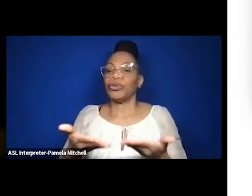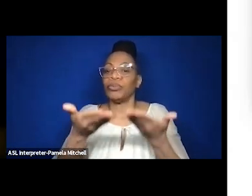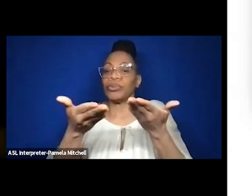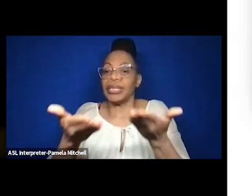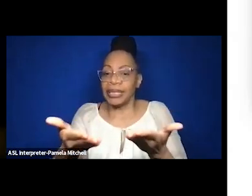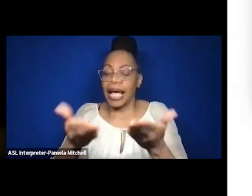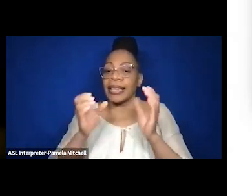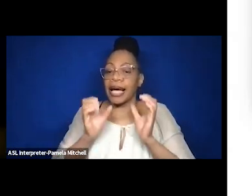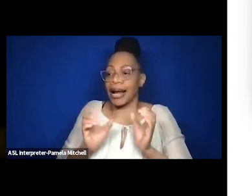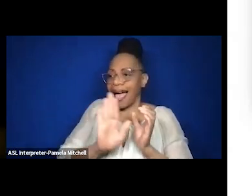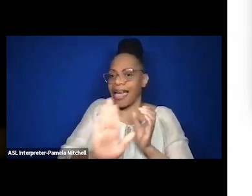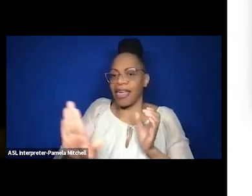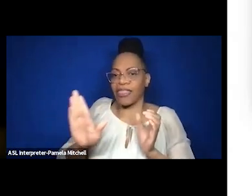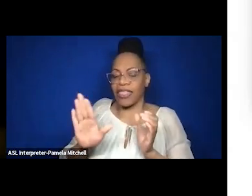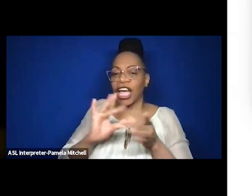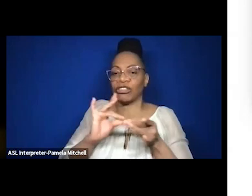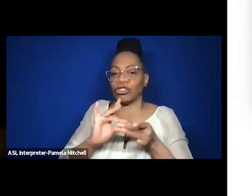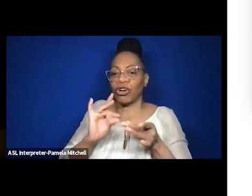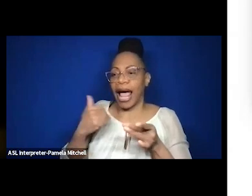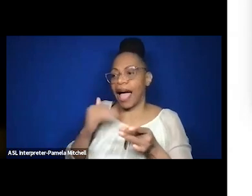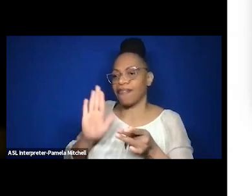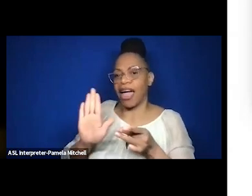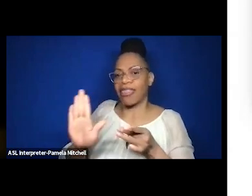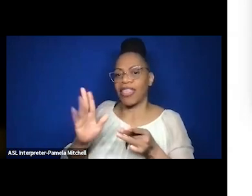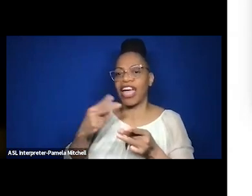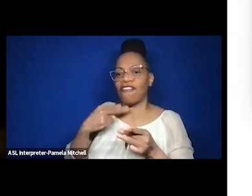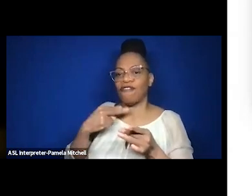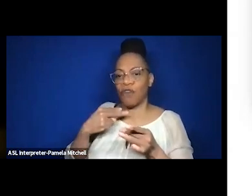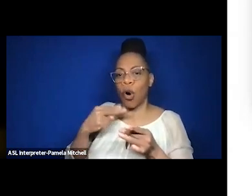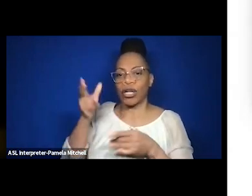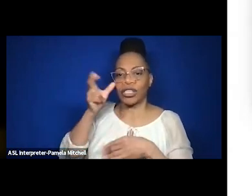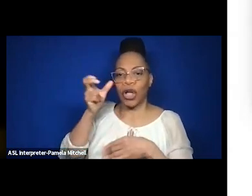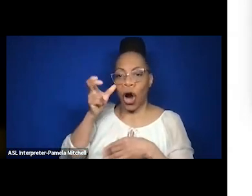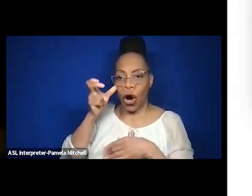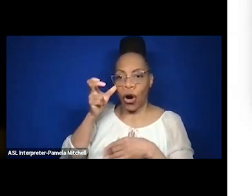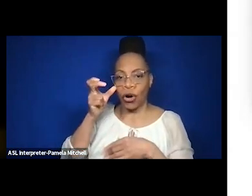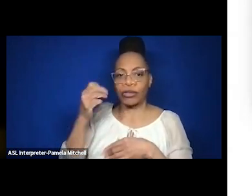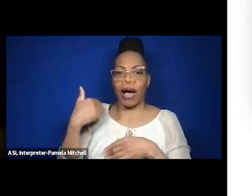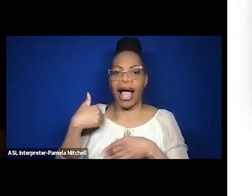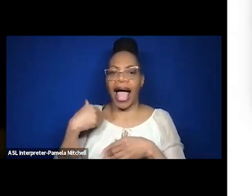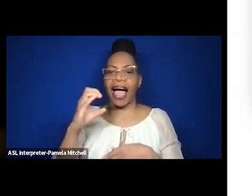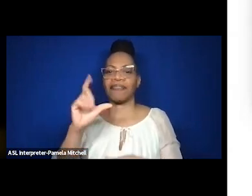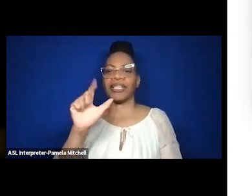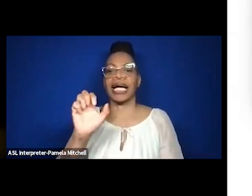y poder hacer que su voz sea escuchada. Así que realmente valoro esta parte de toda la reclamación. Recomiendo trabajar